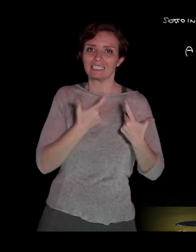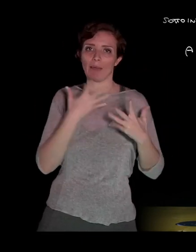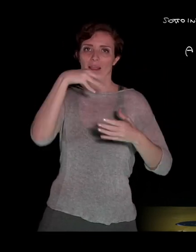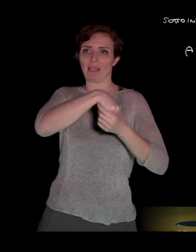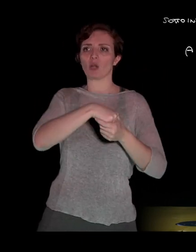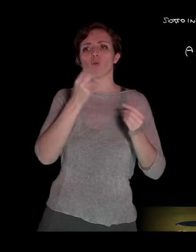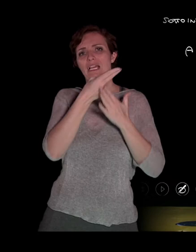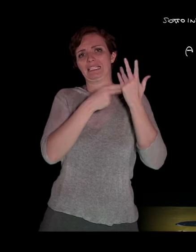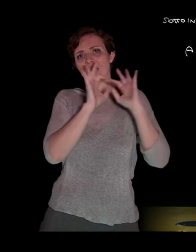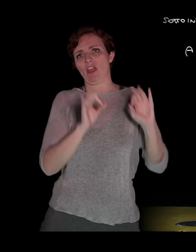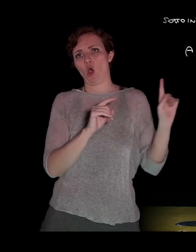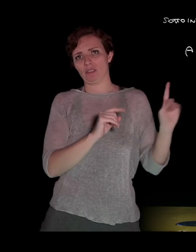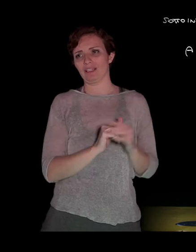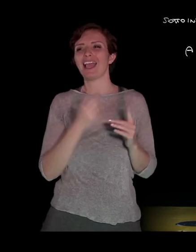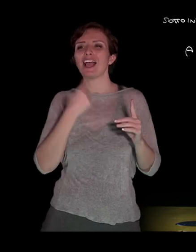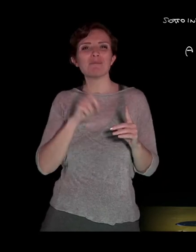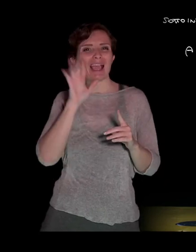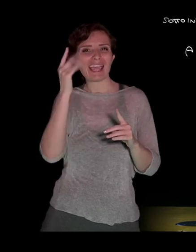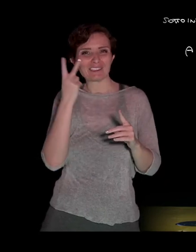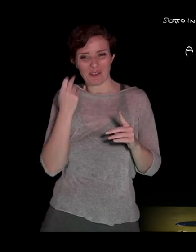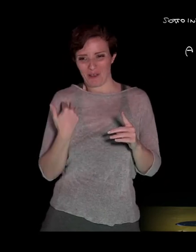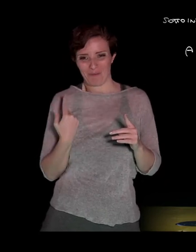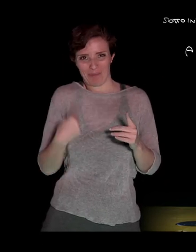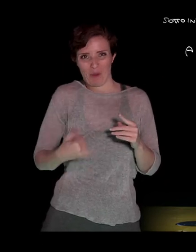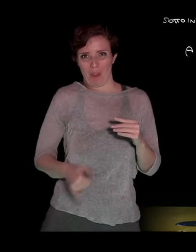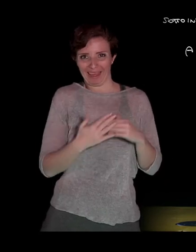Ed è proprio il caso visto in questo esempio,